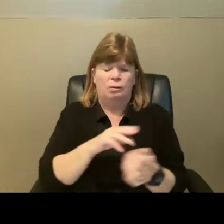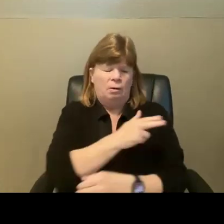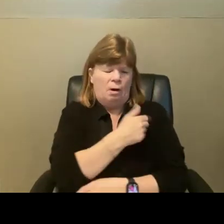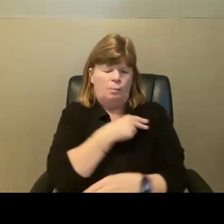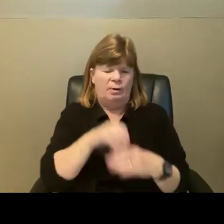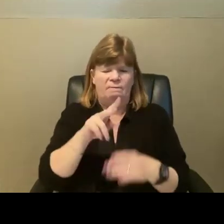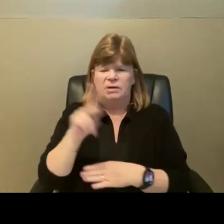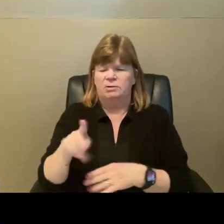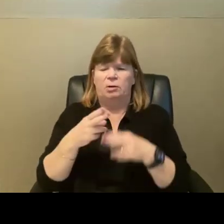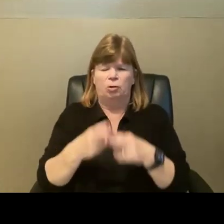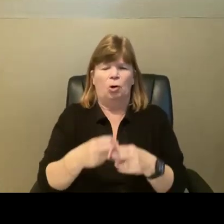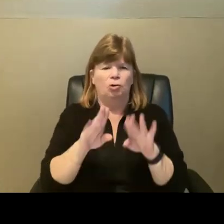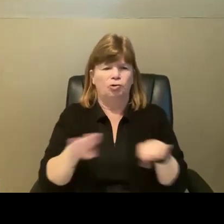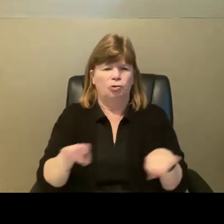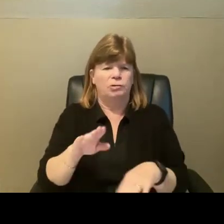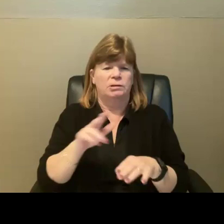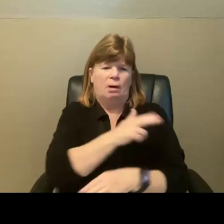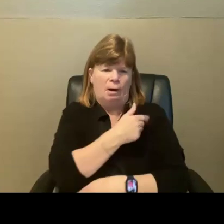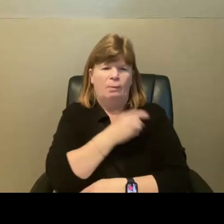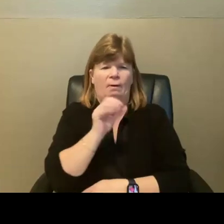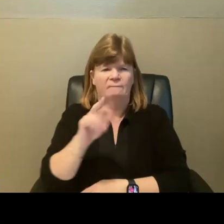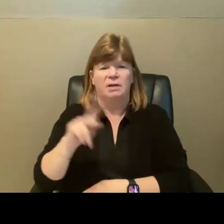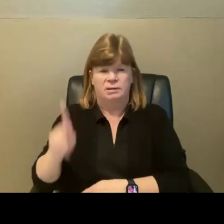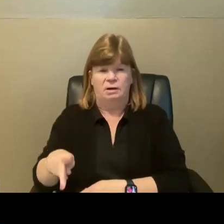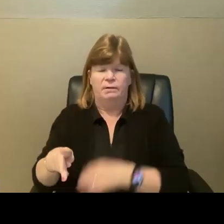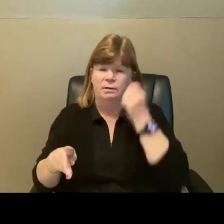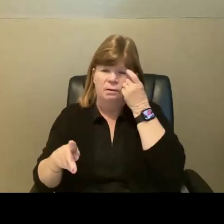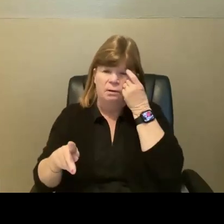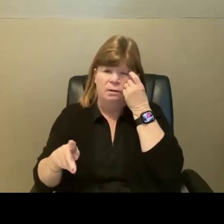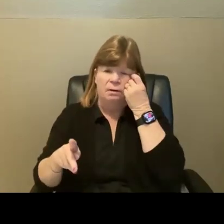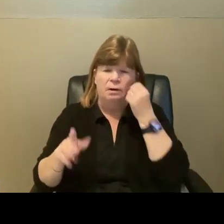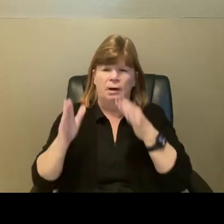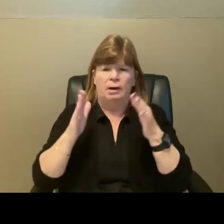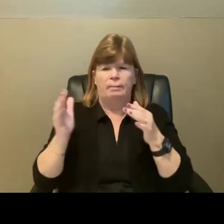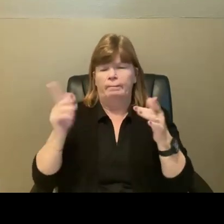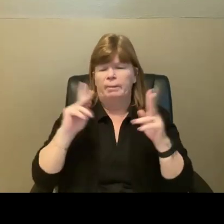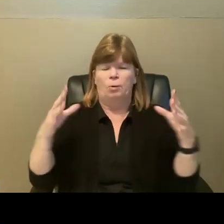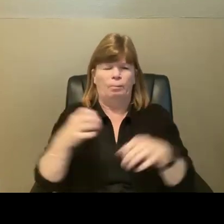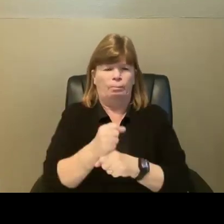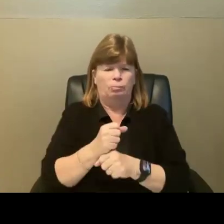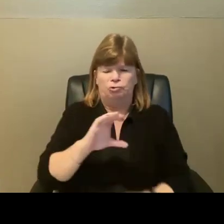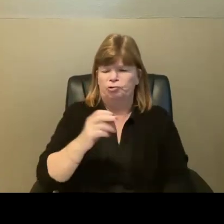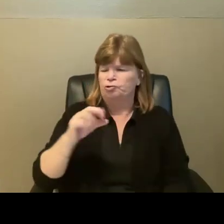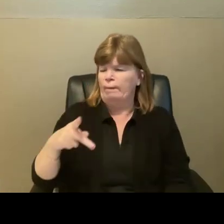Se llama Children's Hospital of Philadelphia. Todo el mundo lo llama CHOP para abreviar porque sus iniciales son C-H-O-P. CHOP,